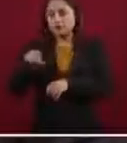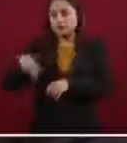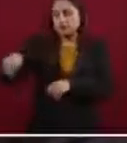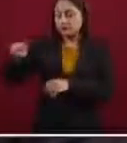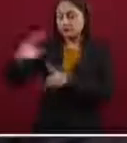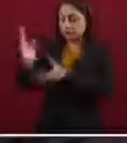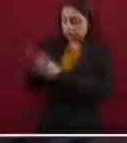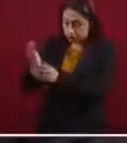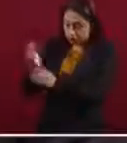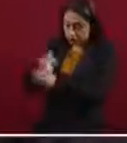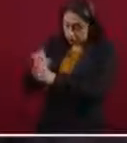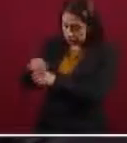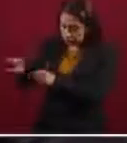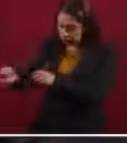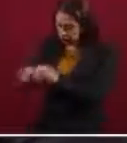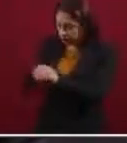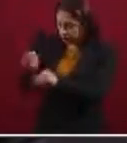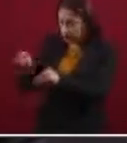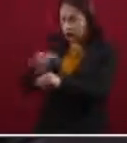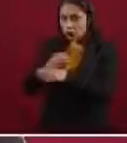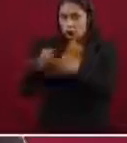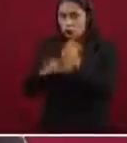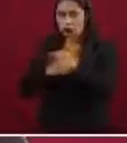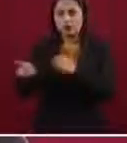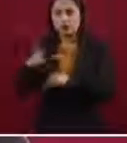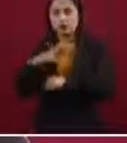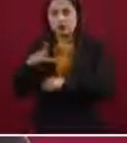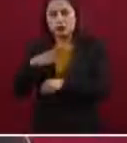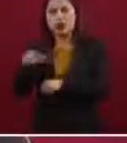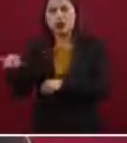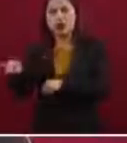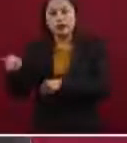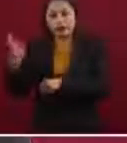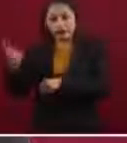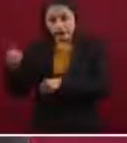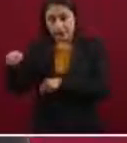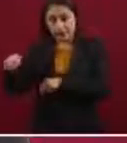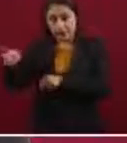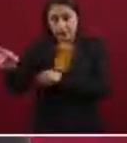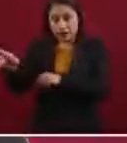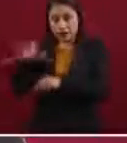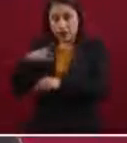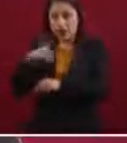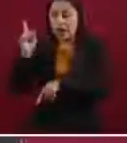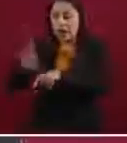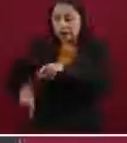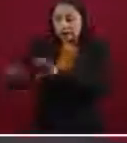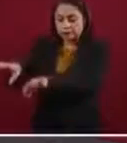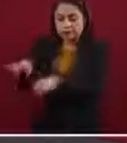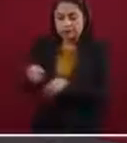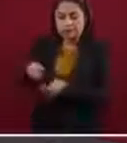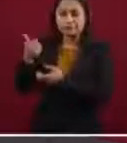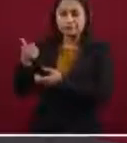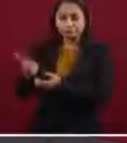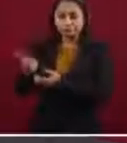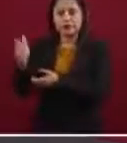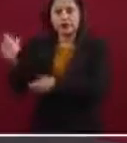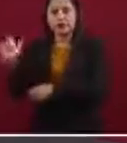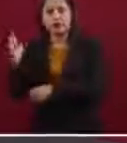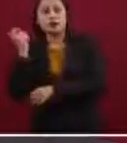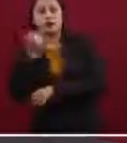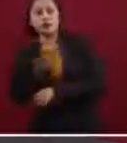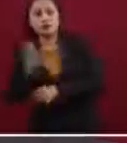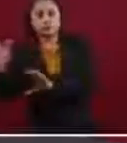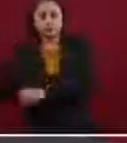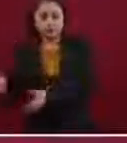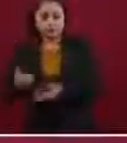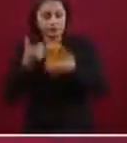que han incautado, que le entreguen el dinero al Instituto para Devolverle al Pueblo lo